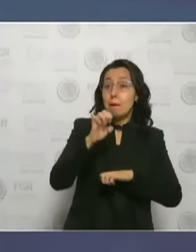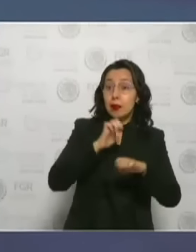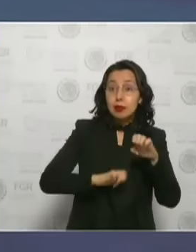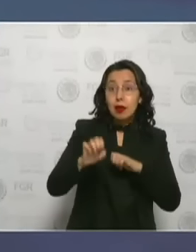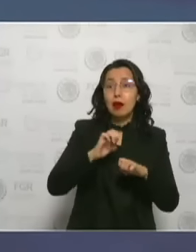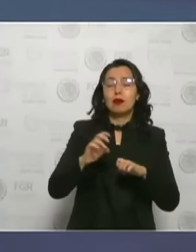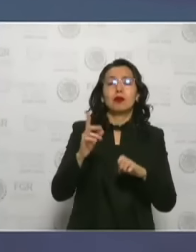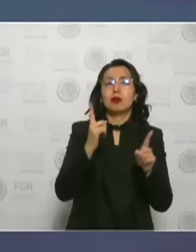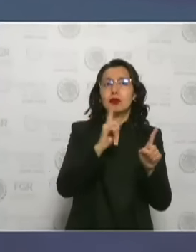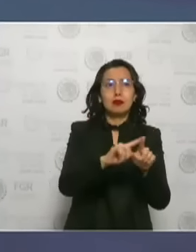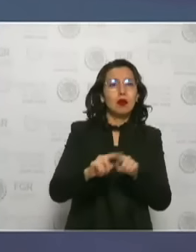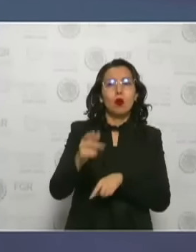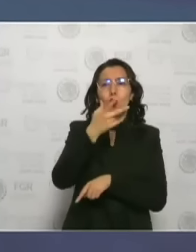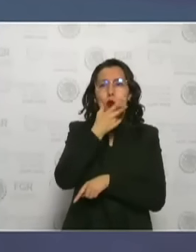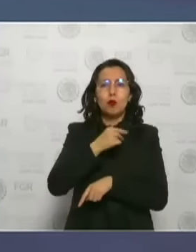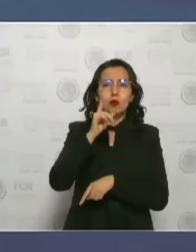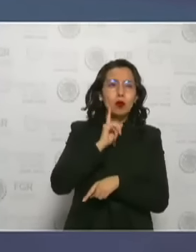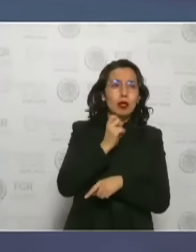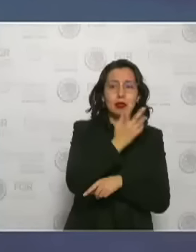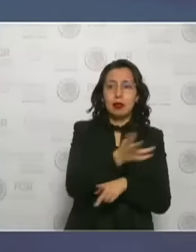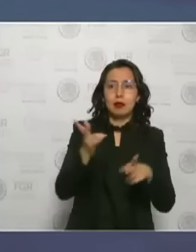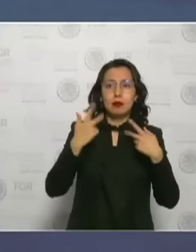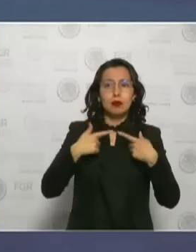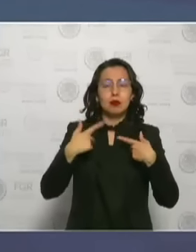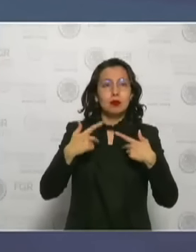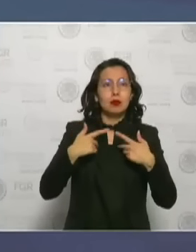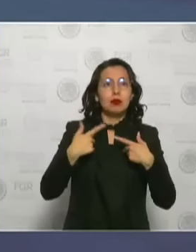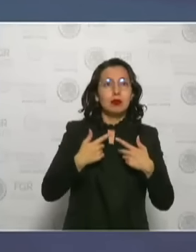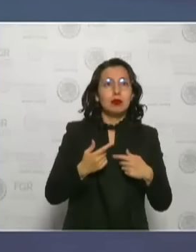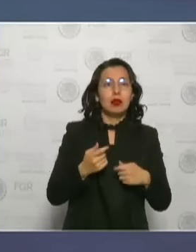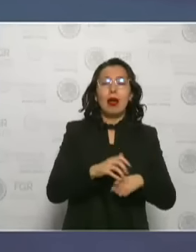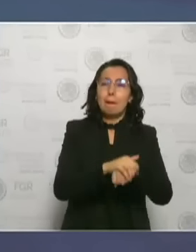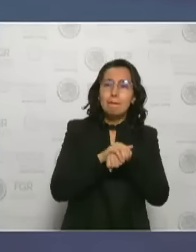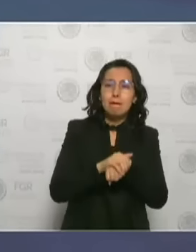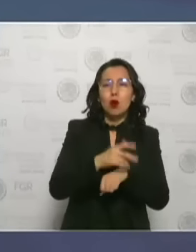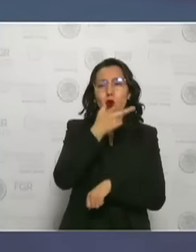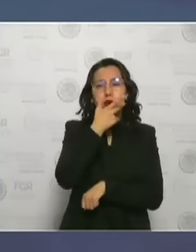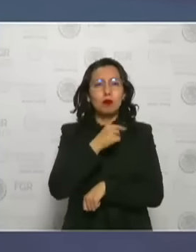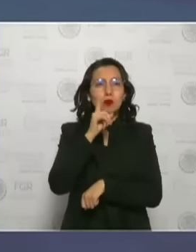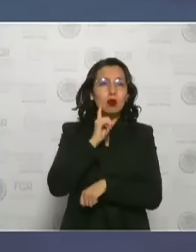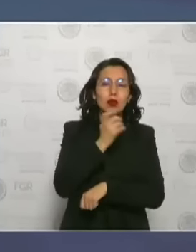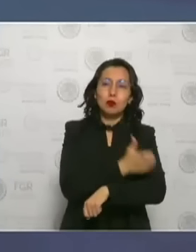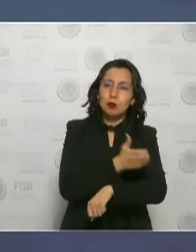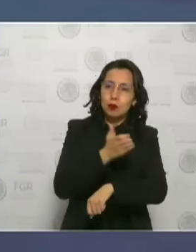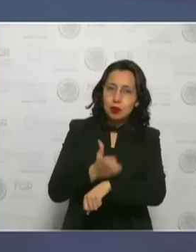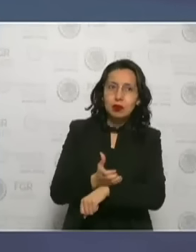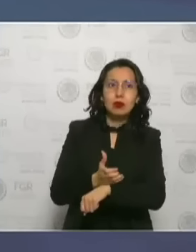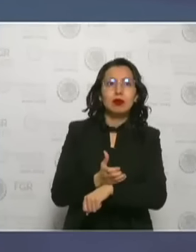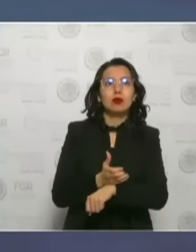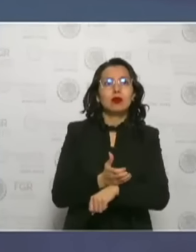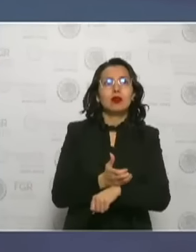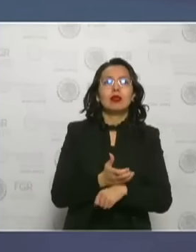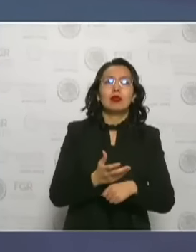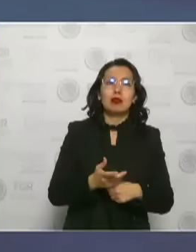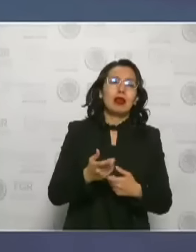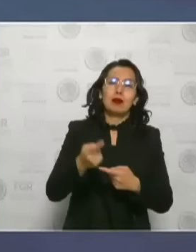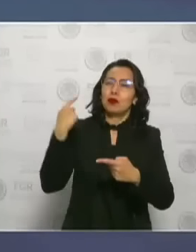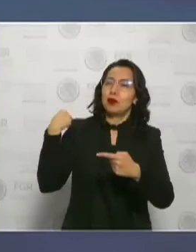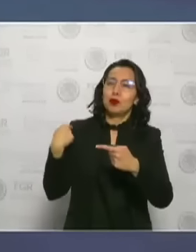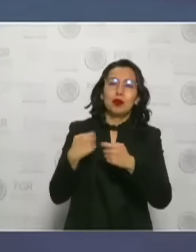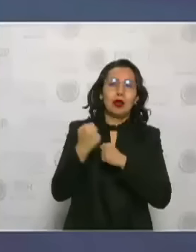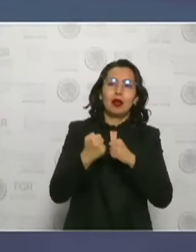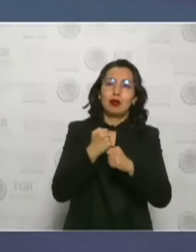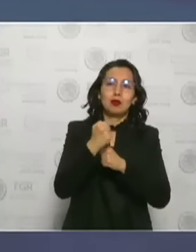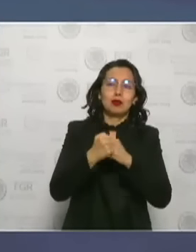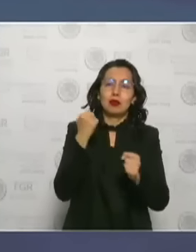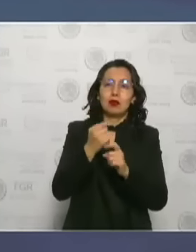y empresarias, la sociedad civil, amigas y amigos y compañeros de camino desde hace muchos años. Hm.